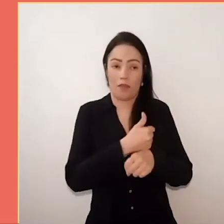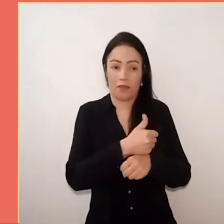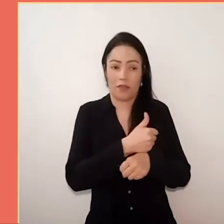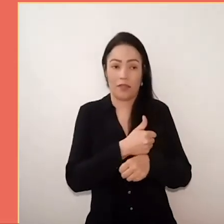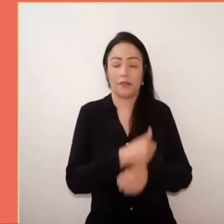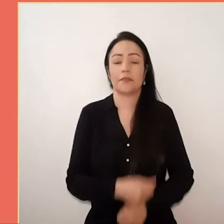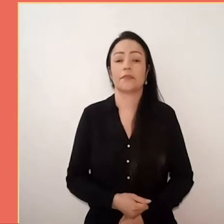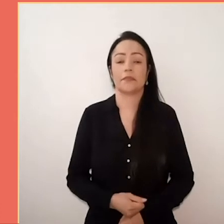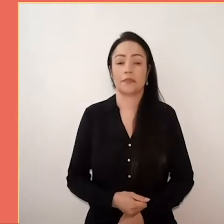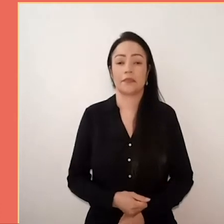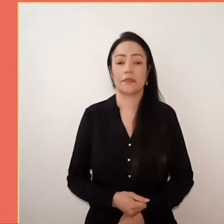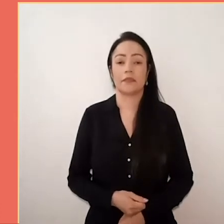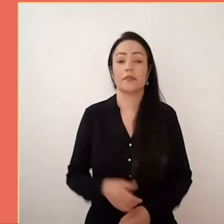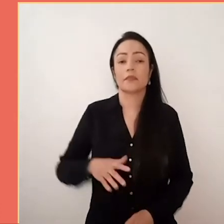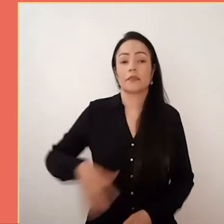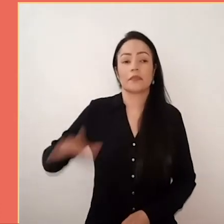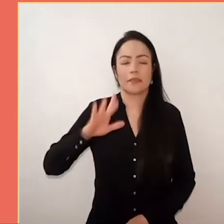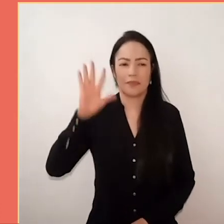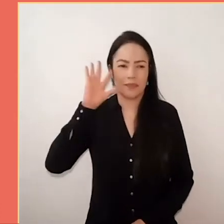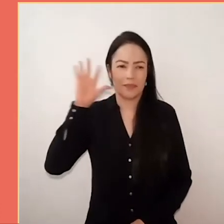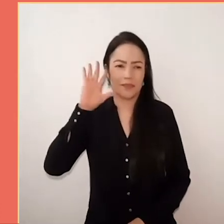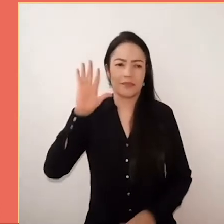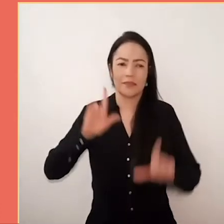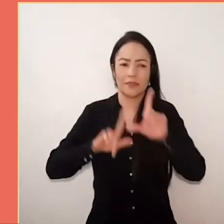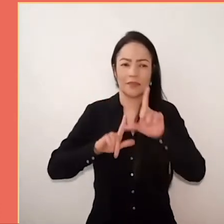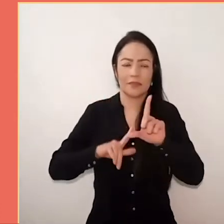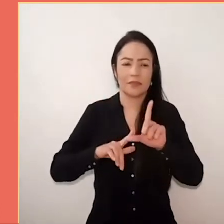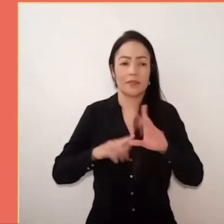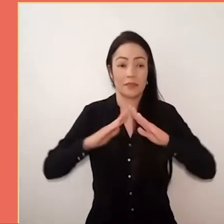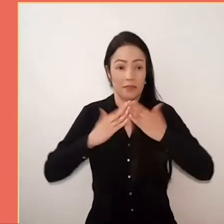Então, quando a gente pensa a literatura escolar, por exemplo,